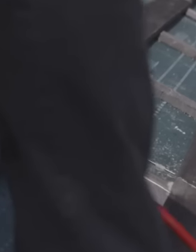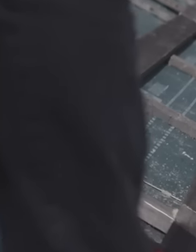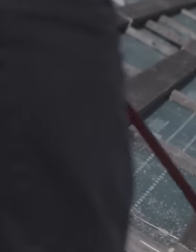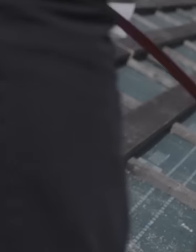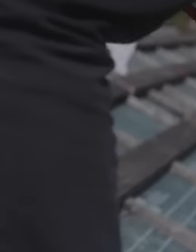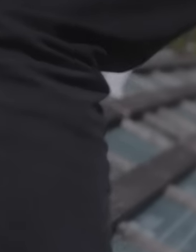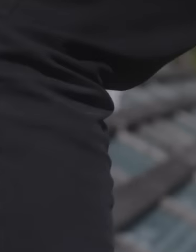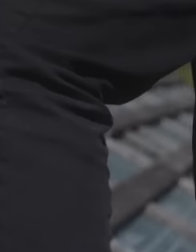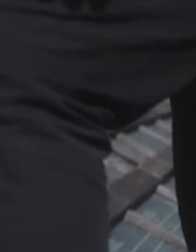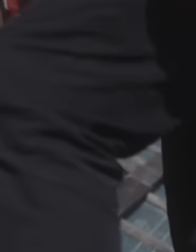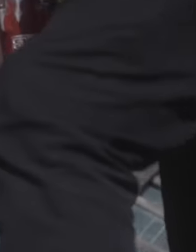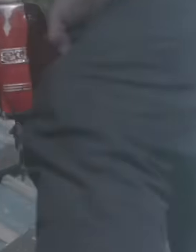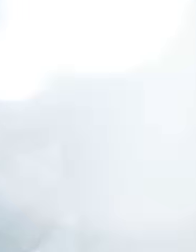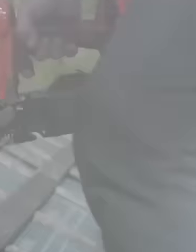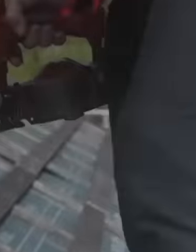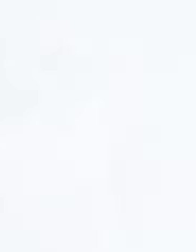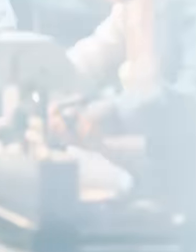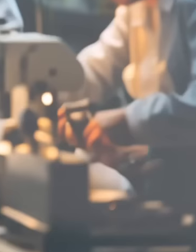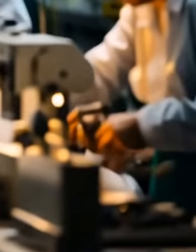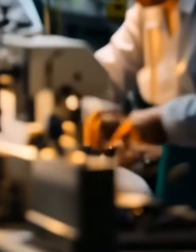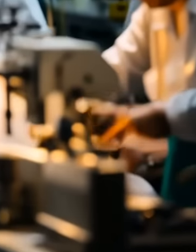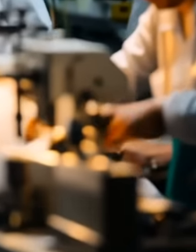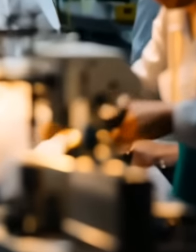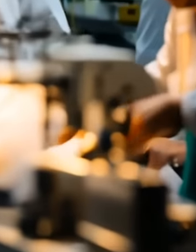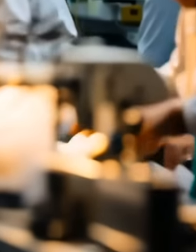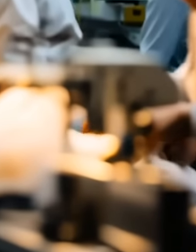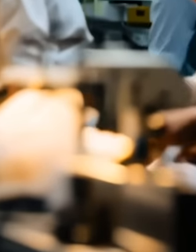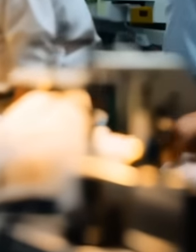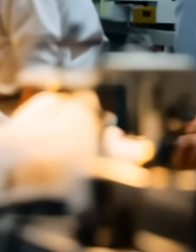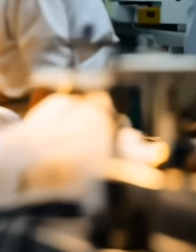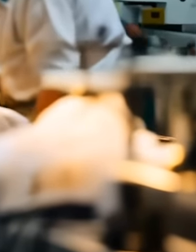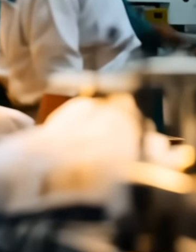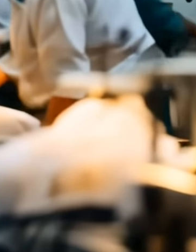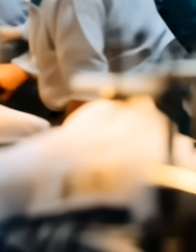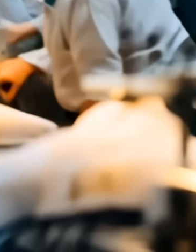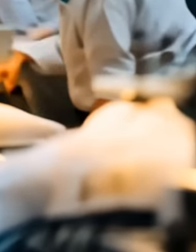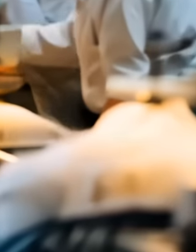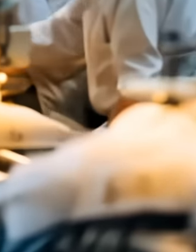no obstante sostuvo que lo verdaderamente destacado es su impacto en el producto